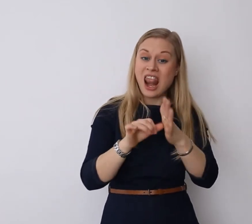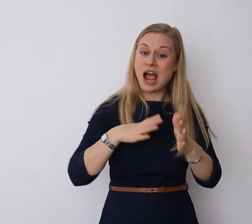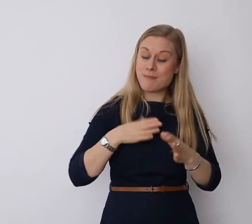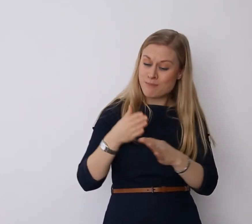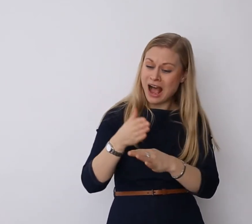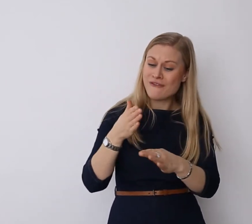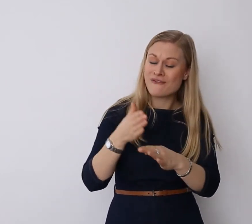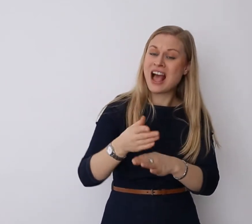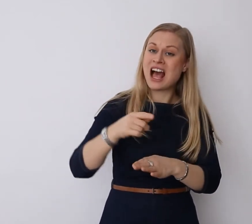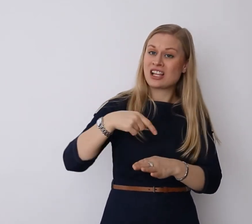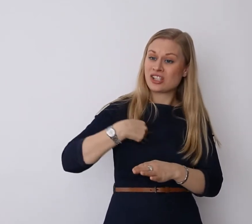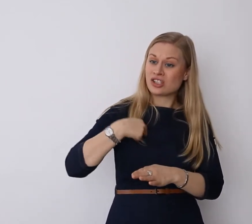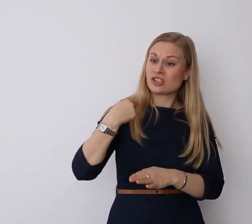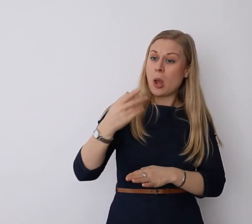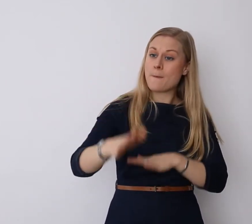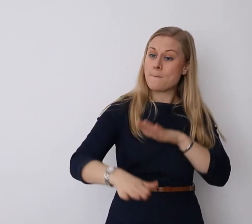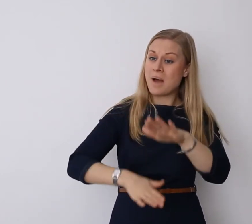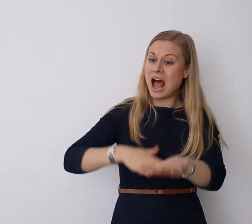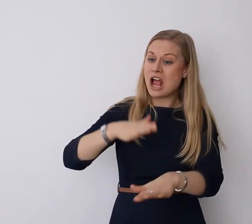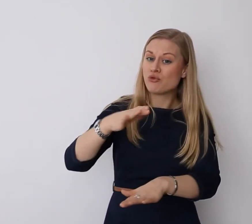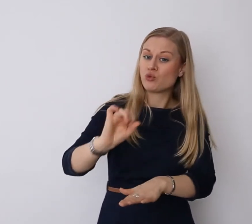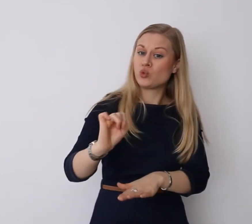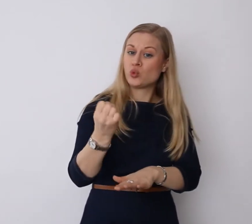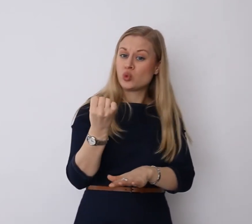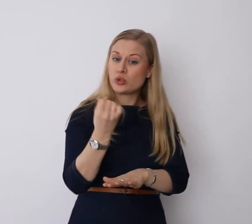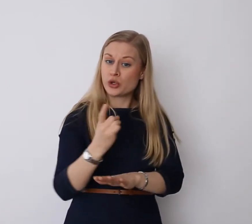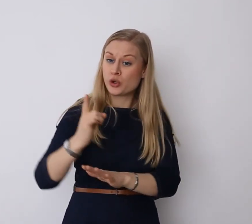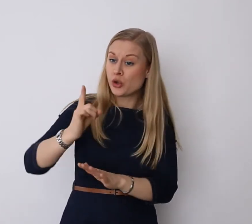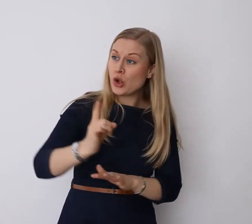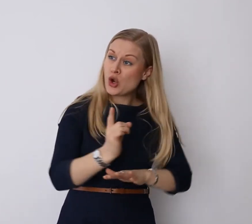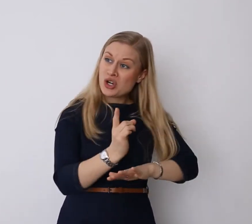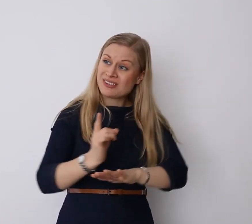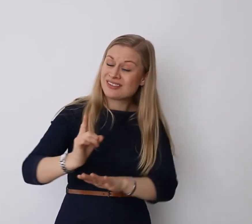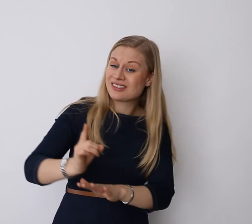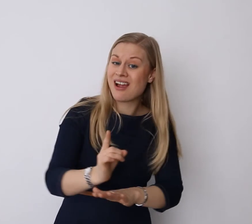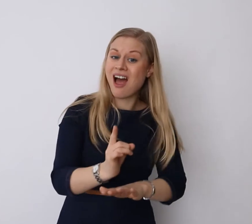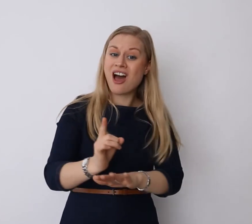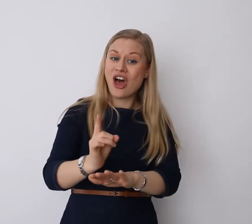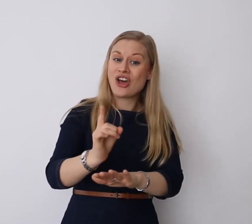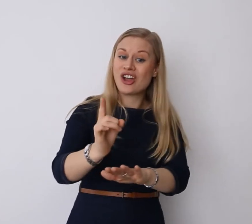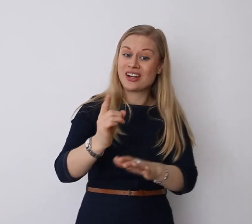Leid me verder dan mijn voeten kunnen dragen.